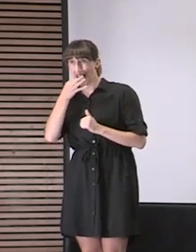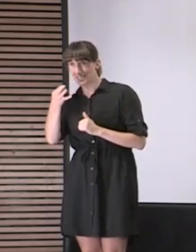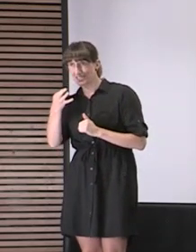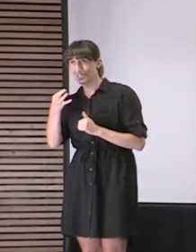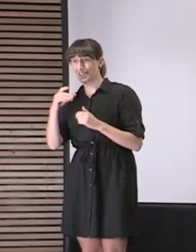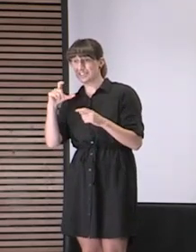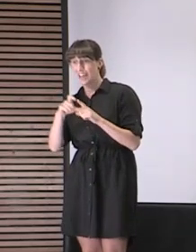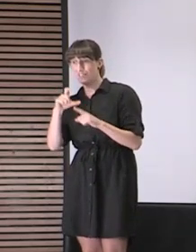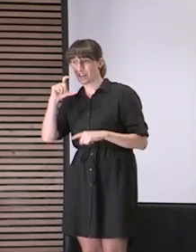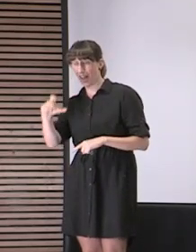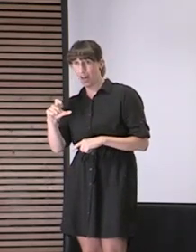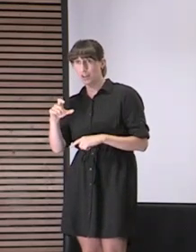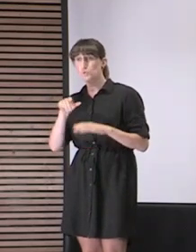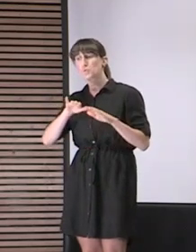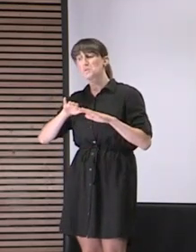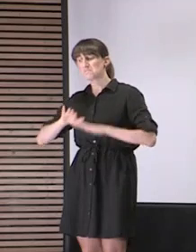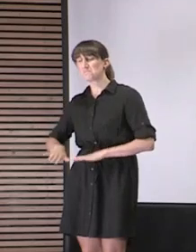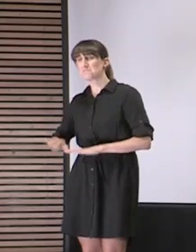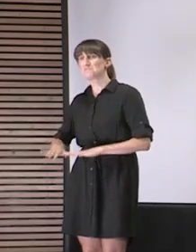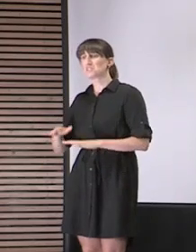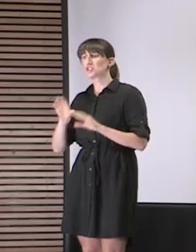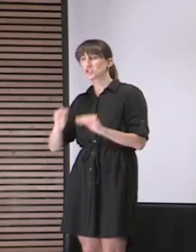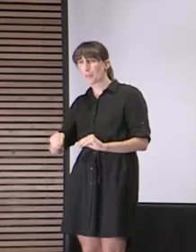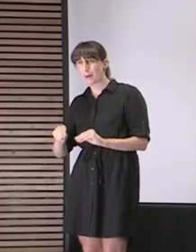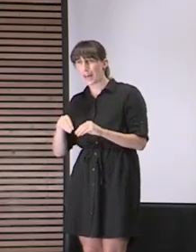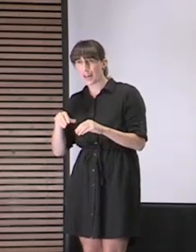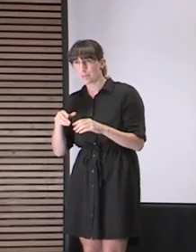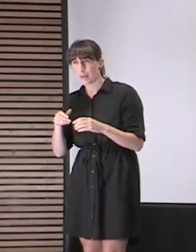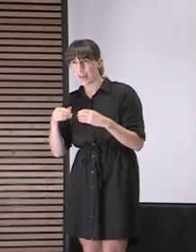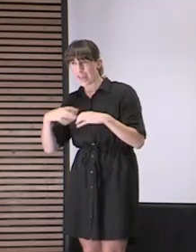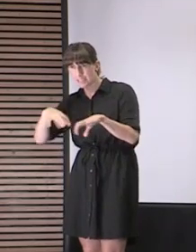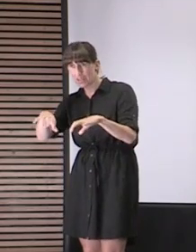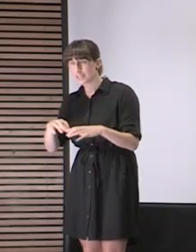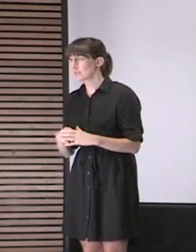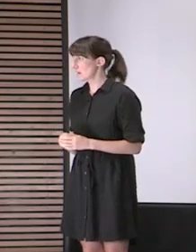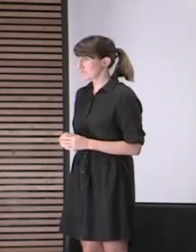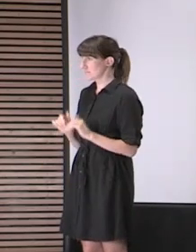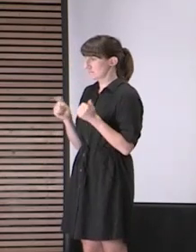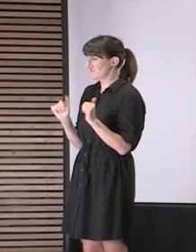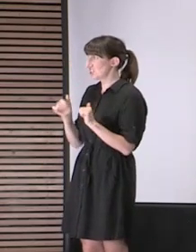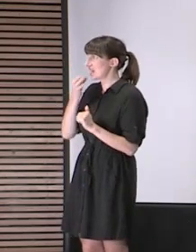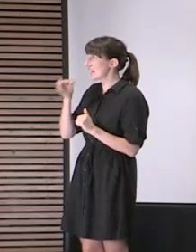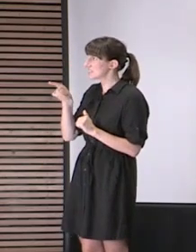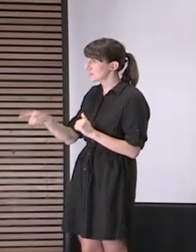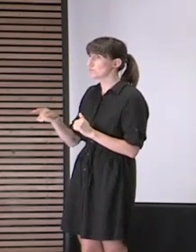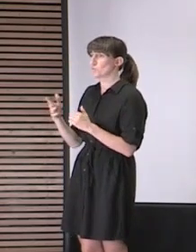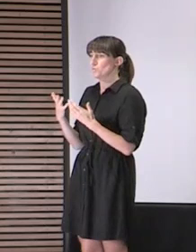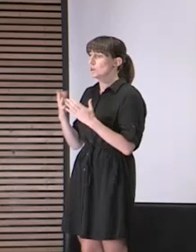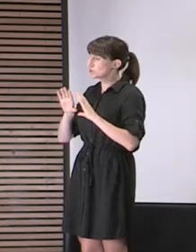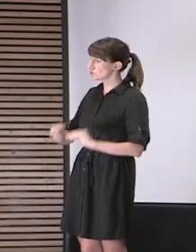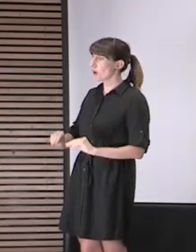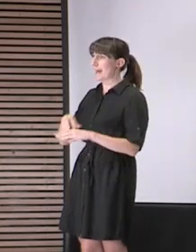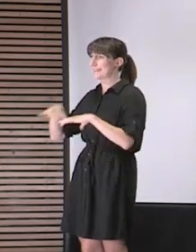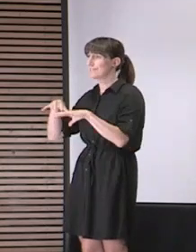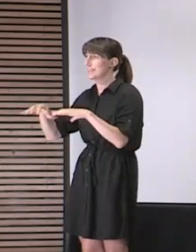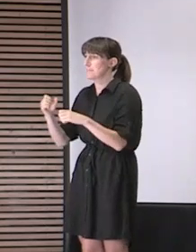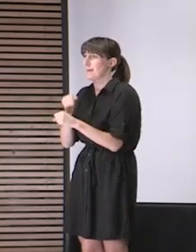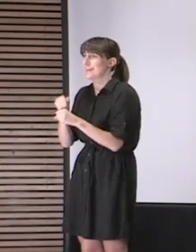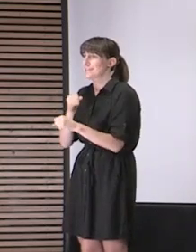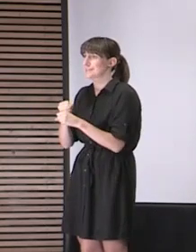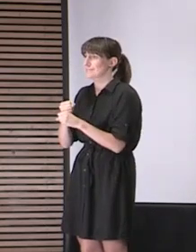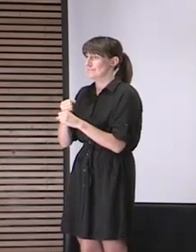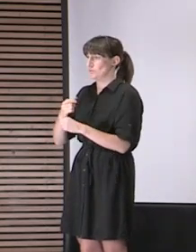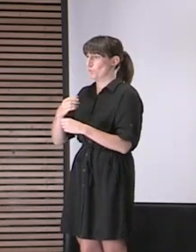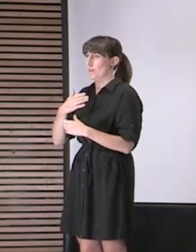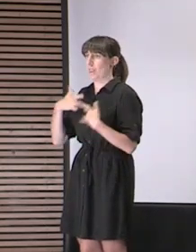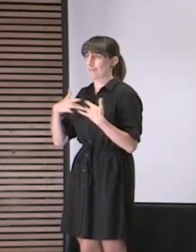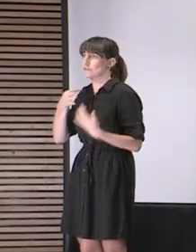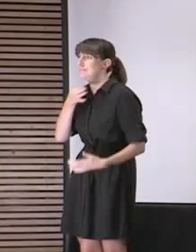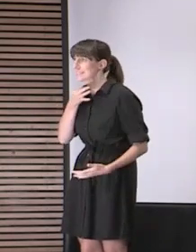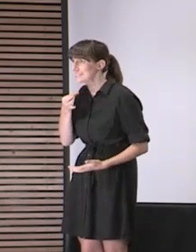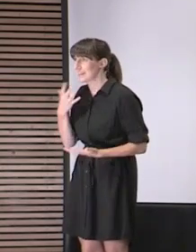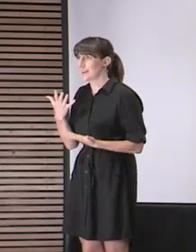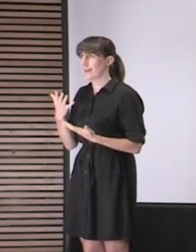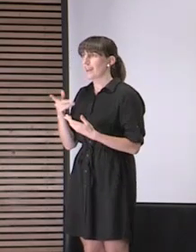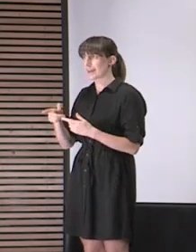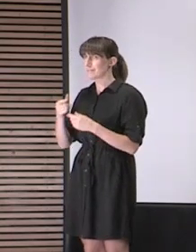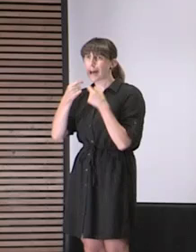como un idiota Jacinda Ardern: